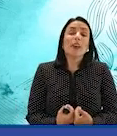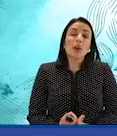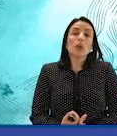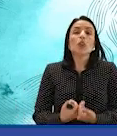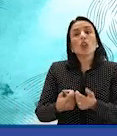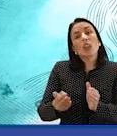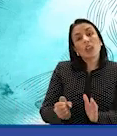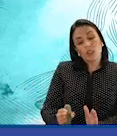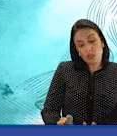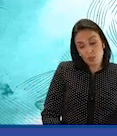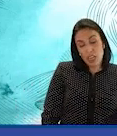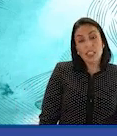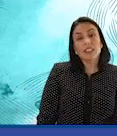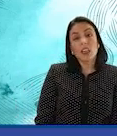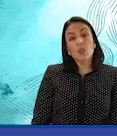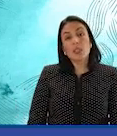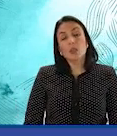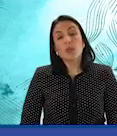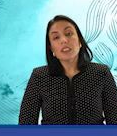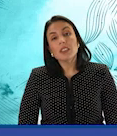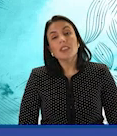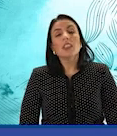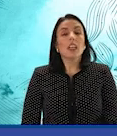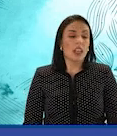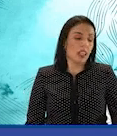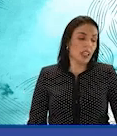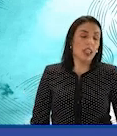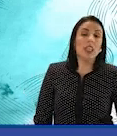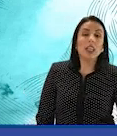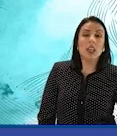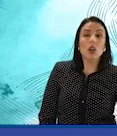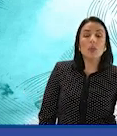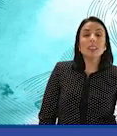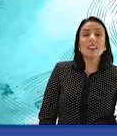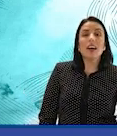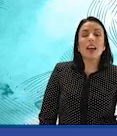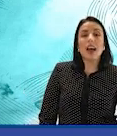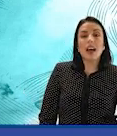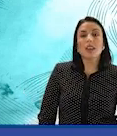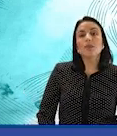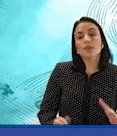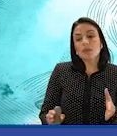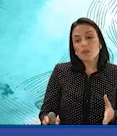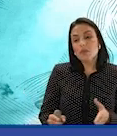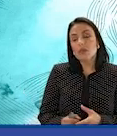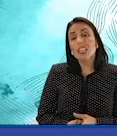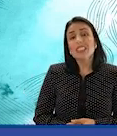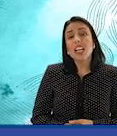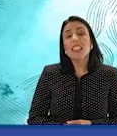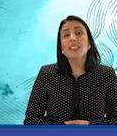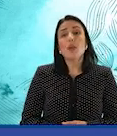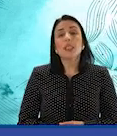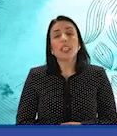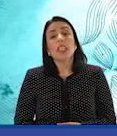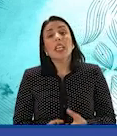Debemos paralizar un presupuesto y comenzar a darle trámite